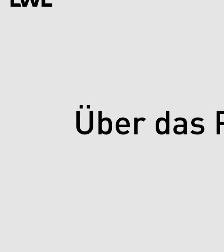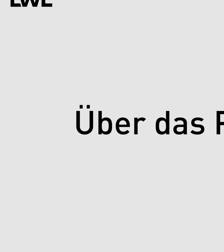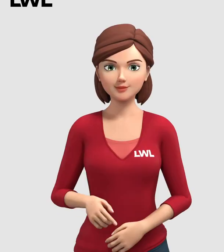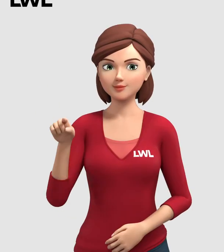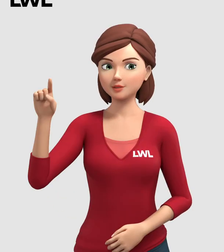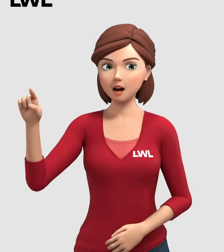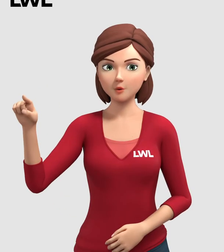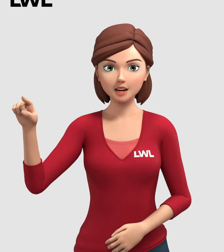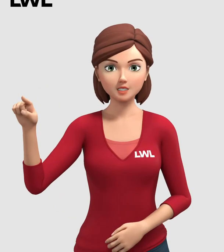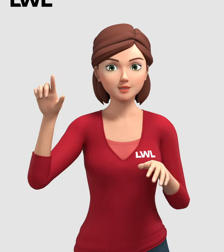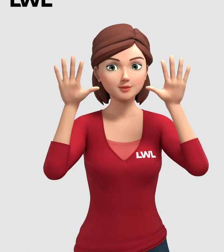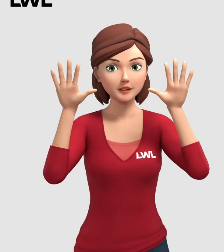Egal, wie draußen das Wetter ist,